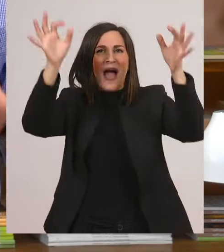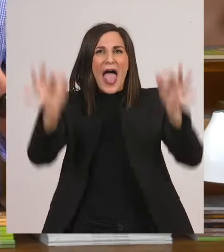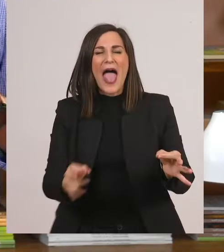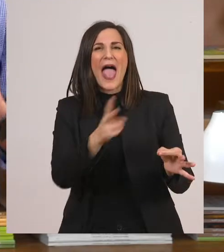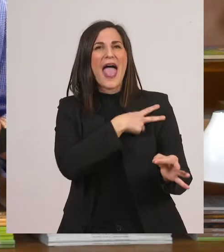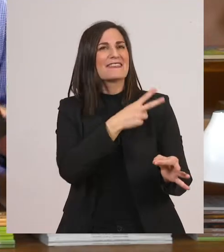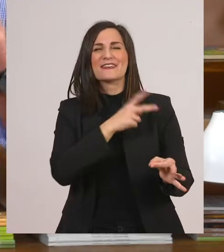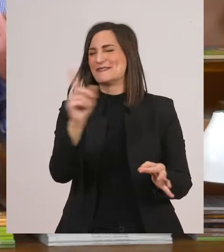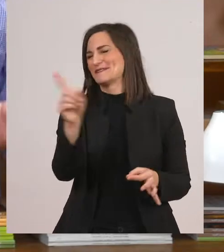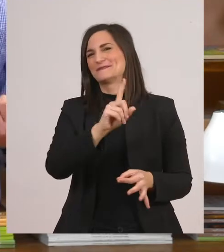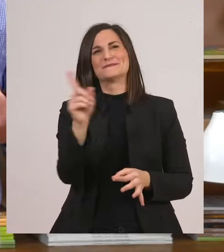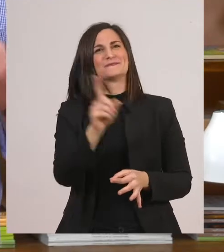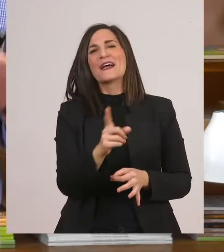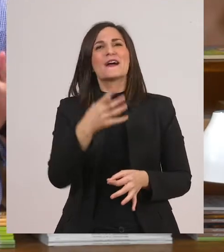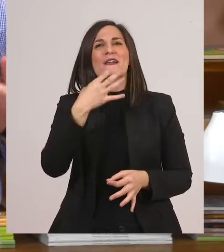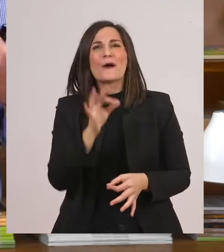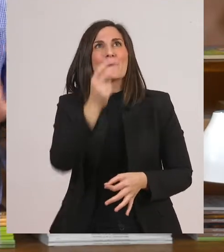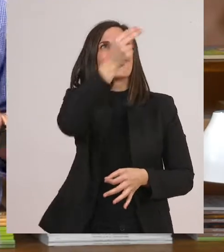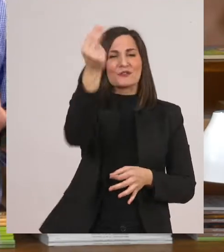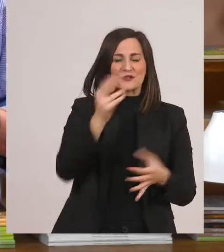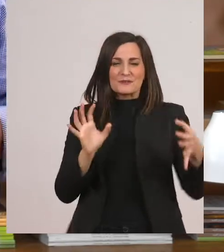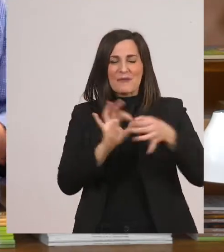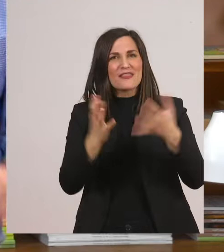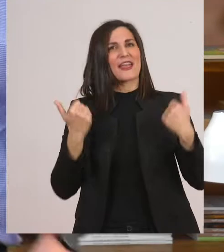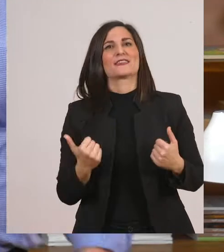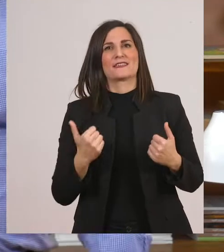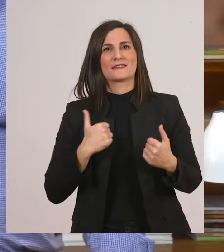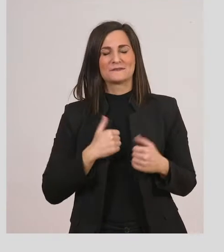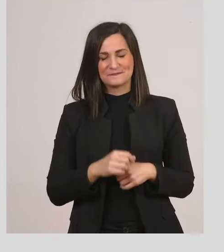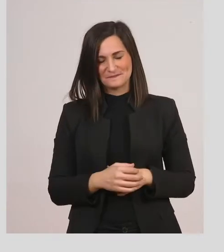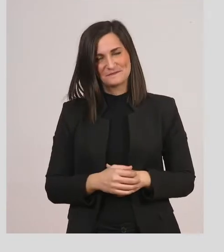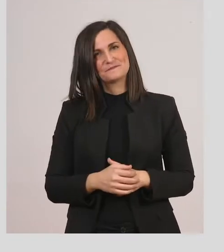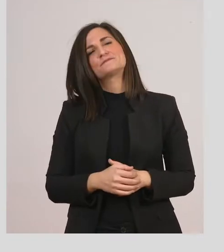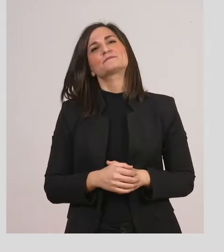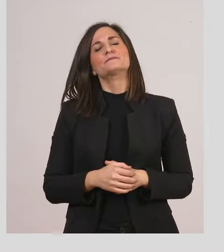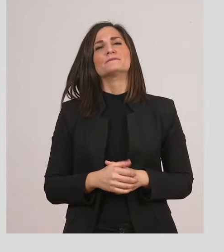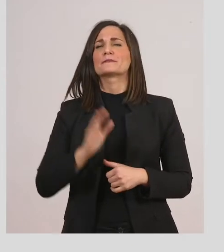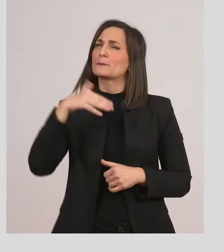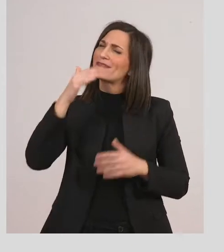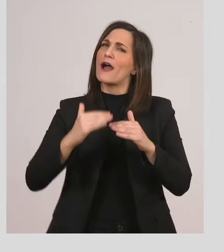γιατί ακριβώς δεν έχει καμία σχέση το τι κάνω εγώ με το τι κάνει το τρένο. Αυτά θα τα δούμε και στην πορεία και σε μεγαλύτερες ηλικίες.